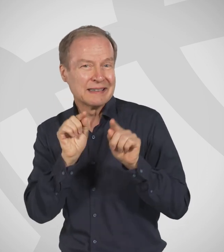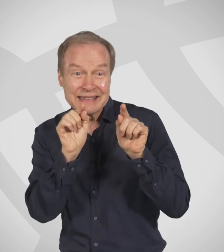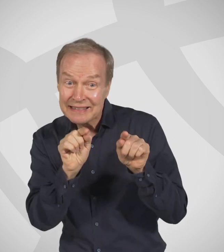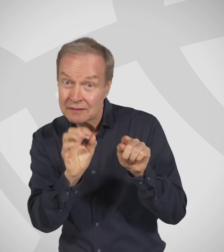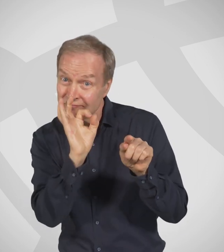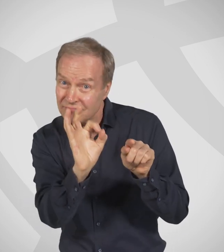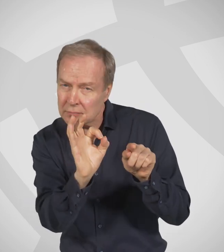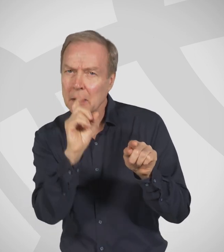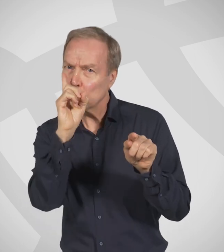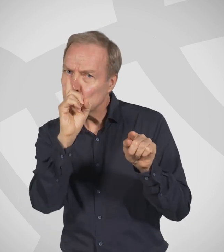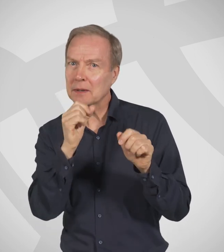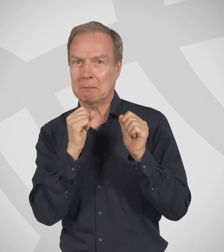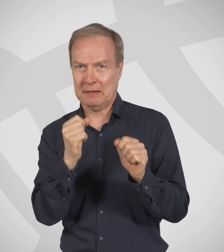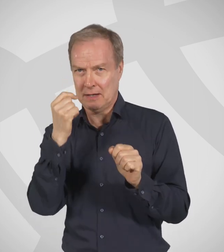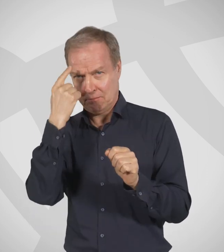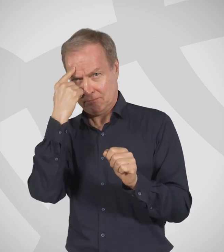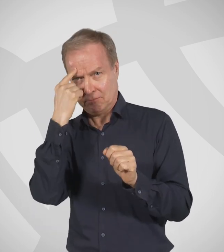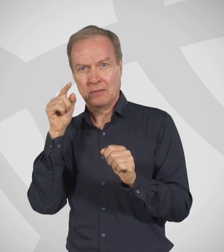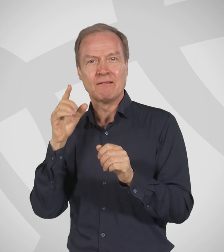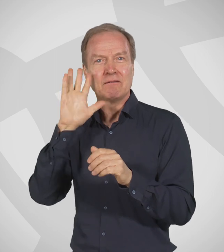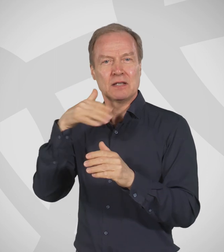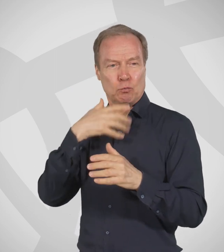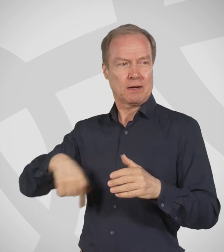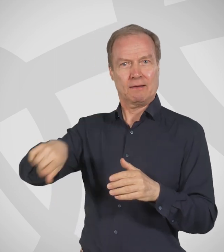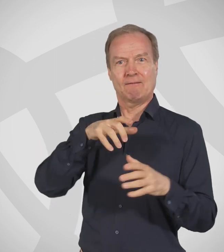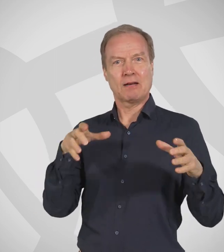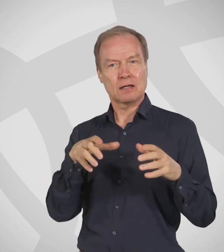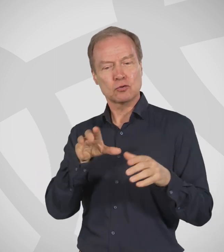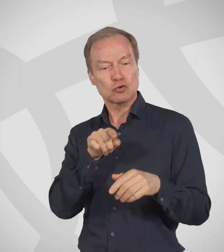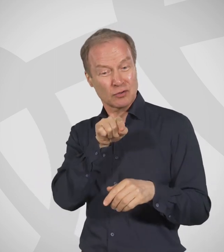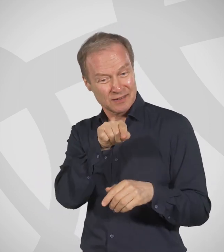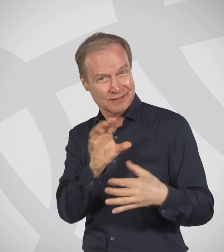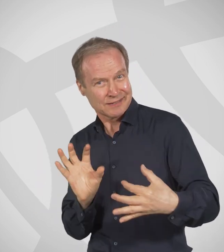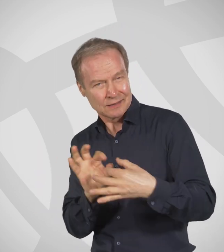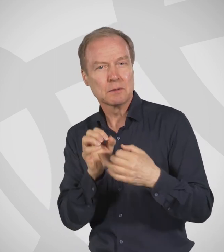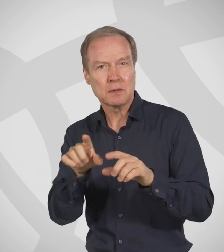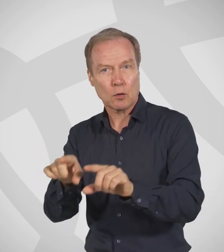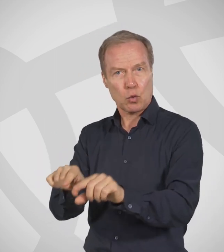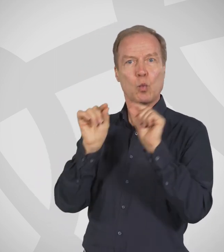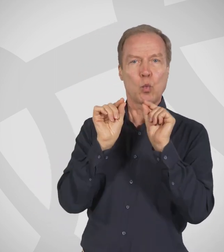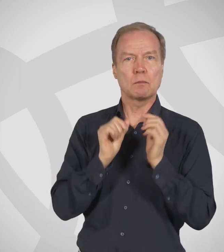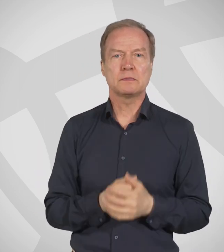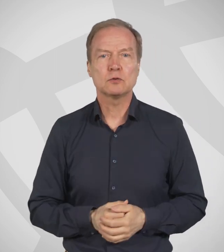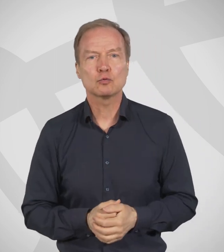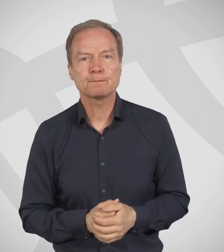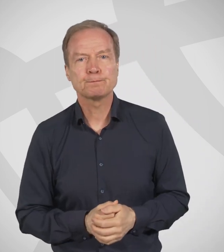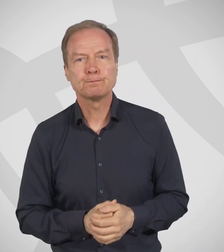Kaikissa näissä tulee huomioida myös viittomakielinen väestö.